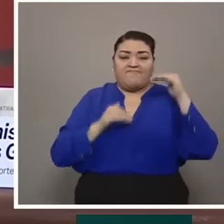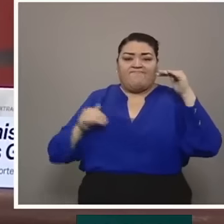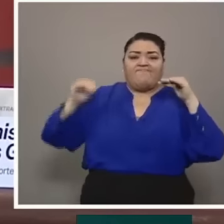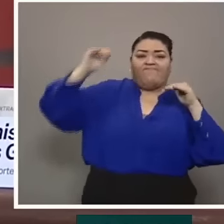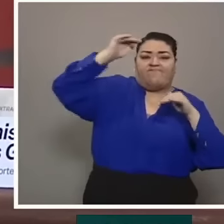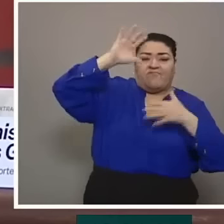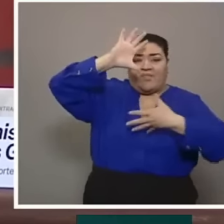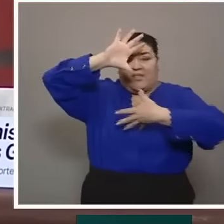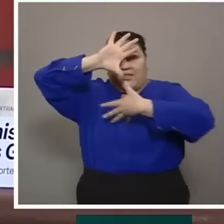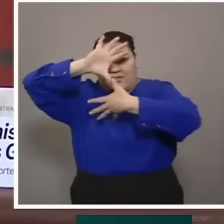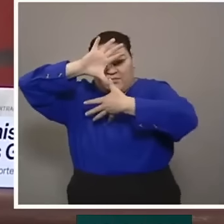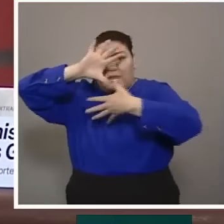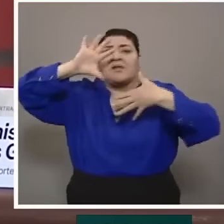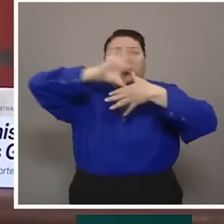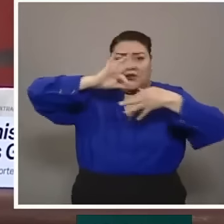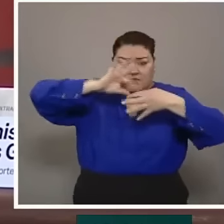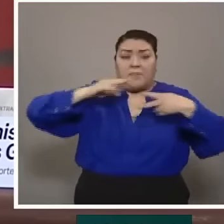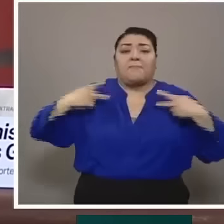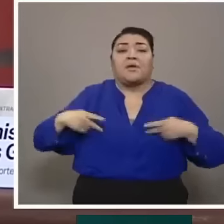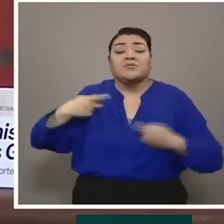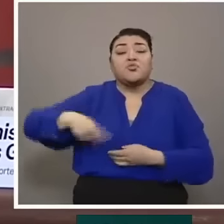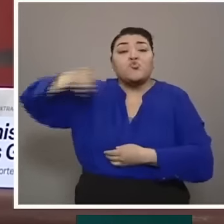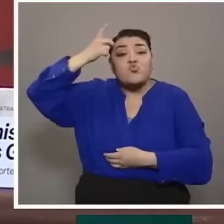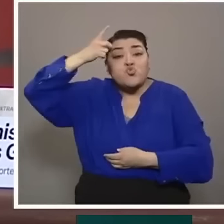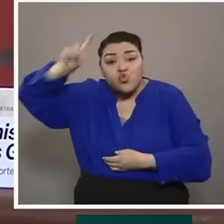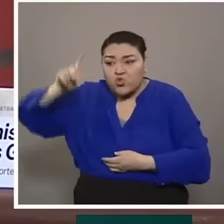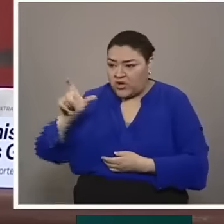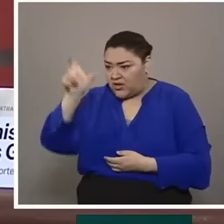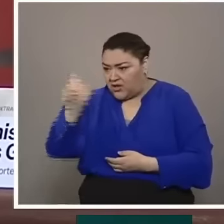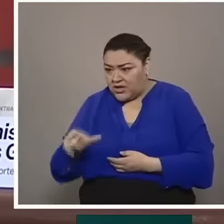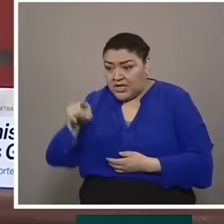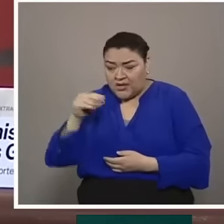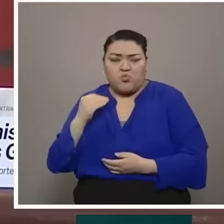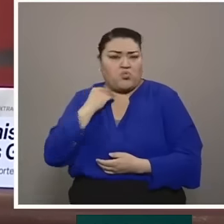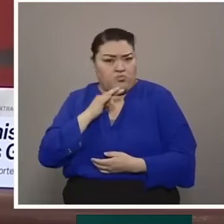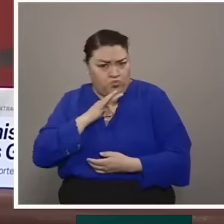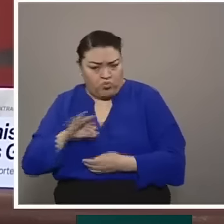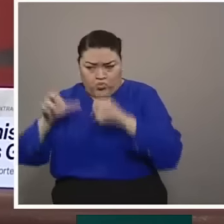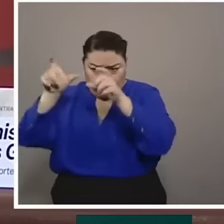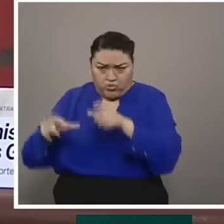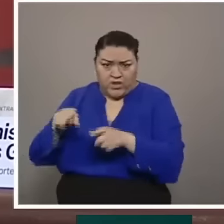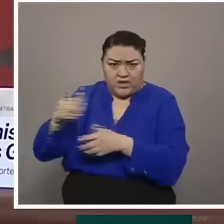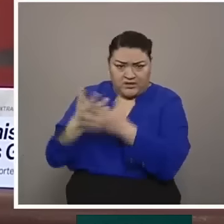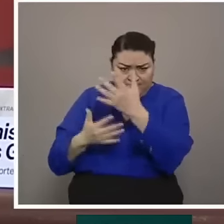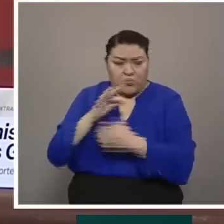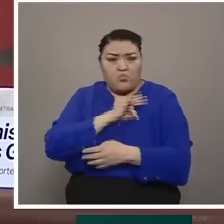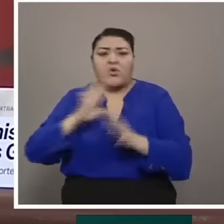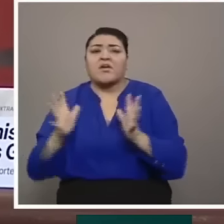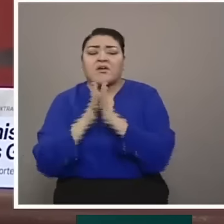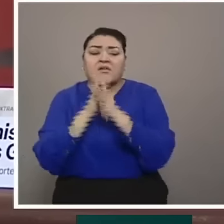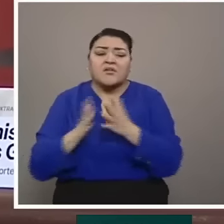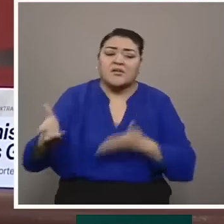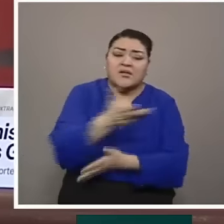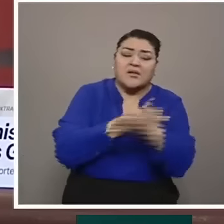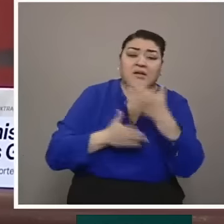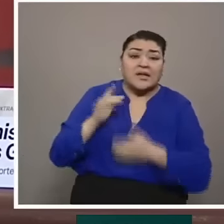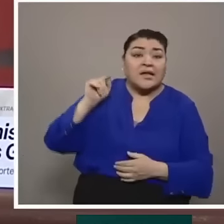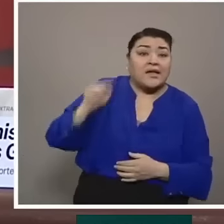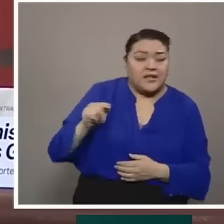de propiedad, personalidad jurídica y la participación política de los pueblos indígenas.